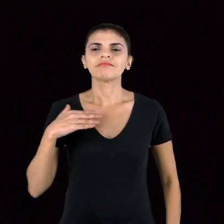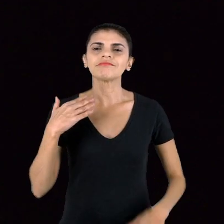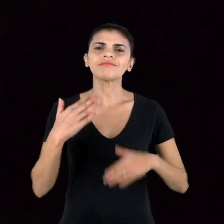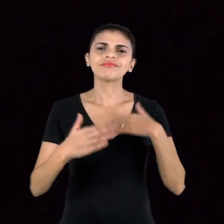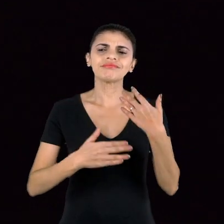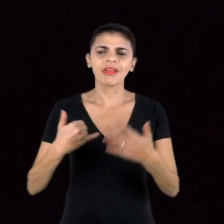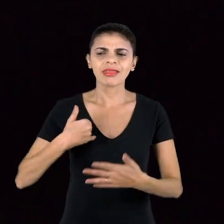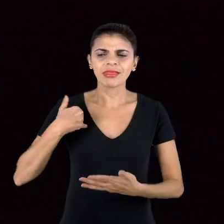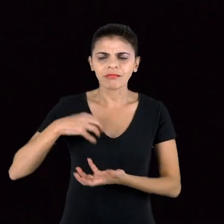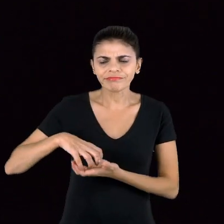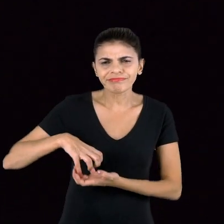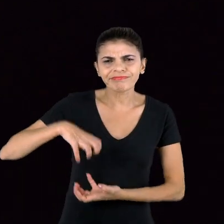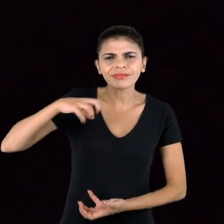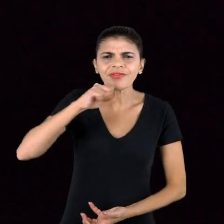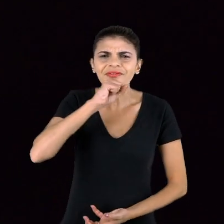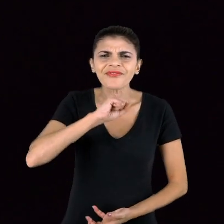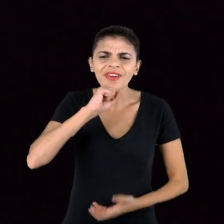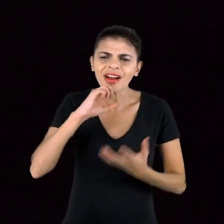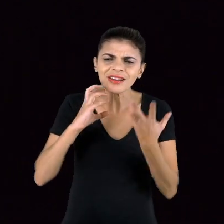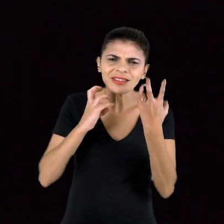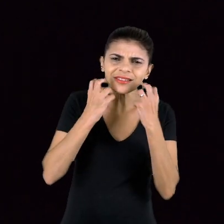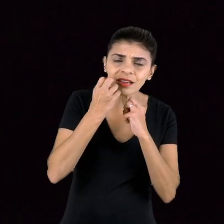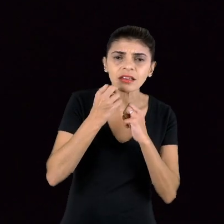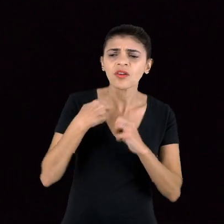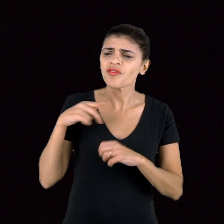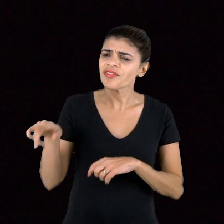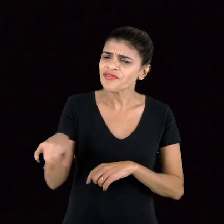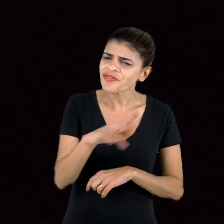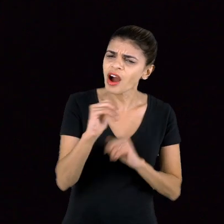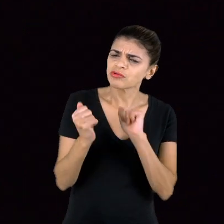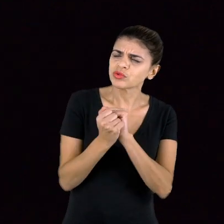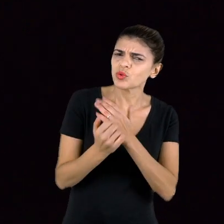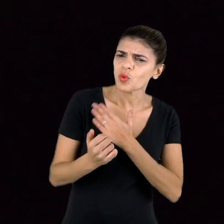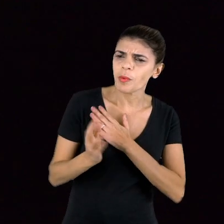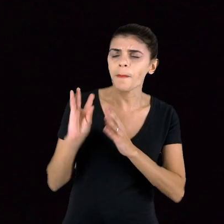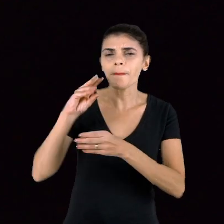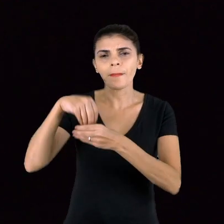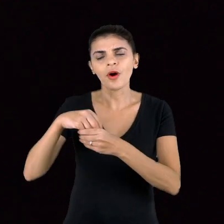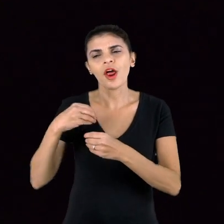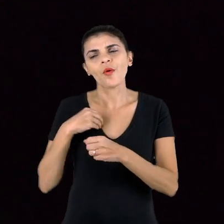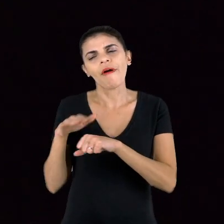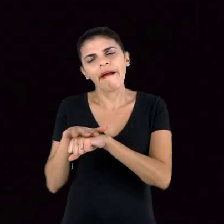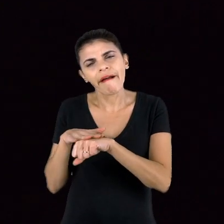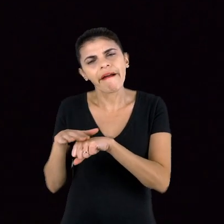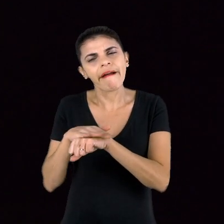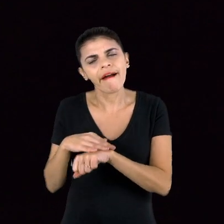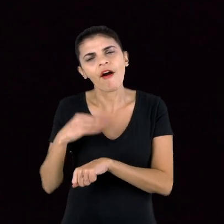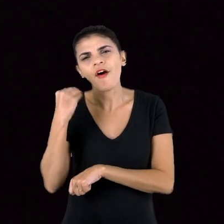"Olha, vai curtir sua vida, vai morar comigo!" Aí, eu convenci ela a fechar!